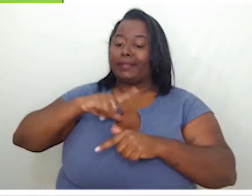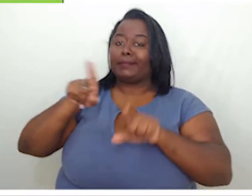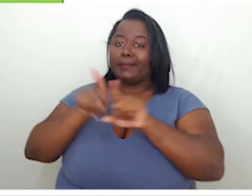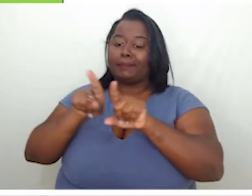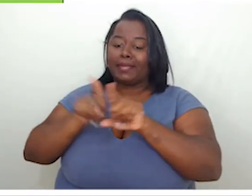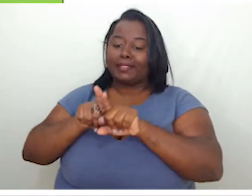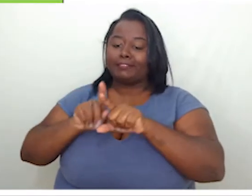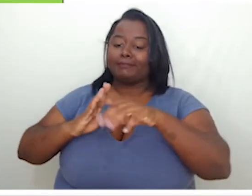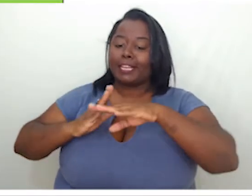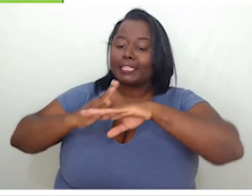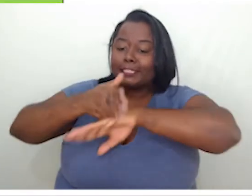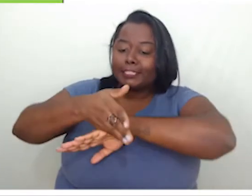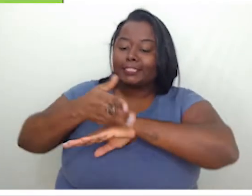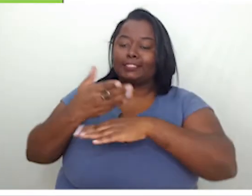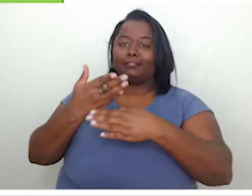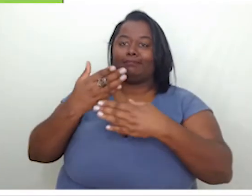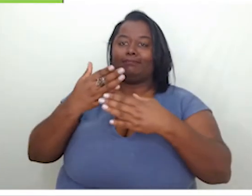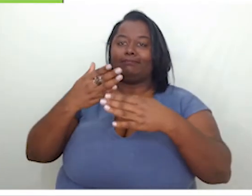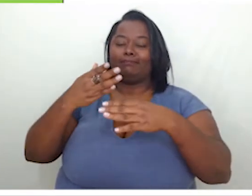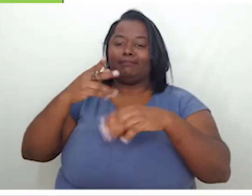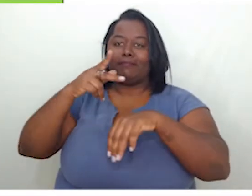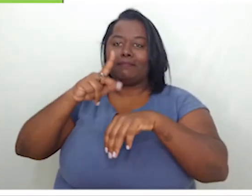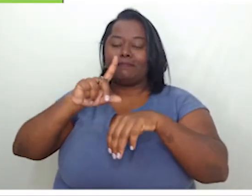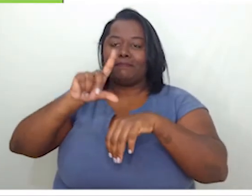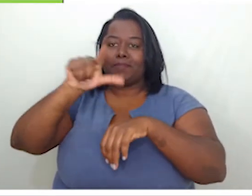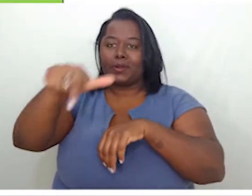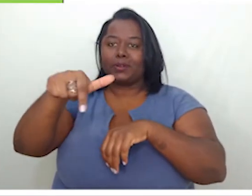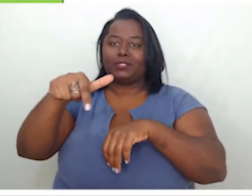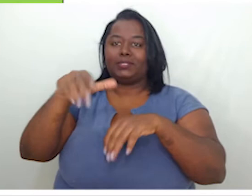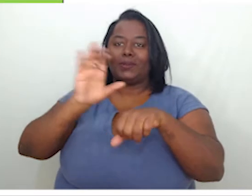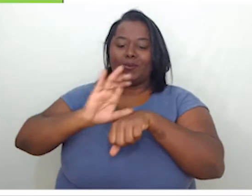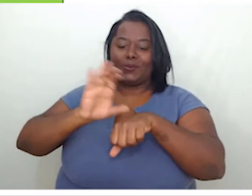normalmente los estudiantes no tienen acceso después de la conclusión del curso.